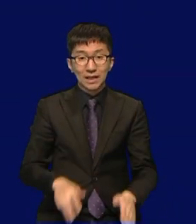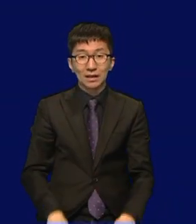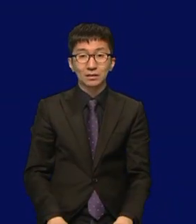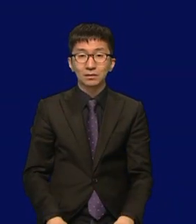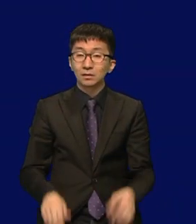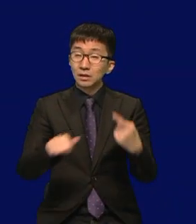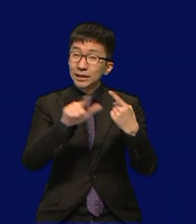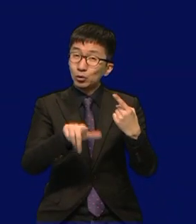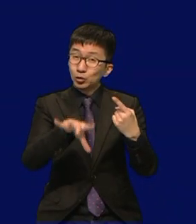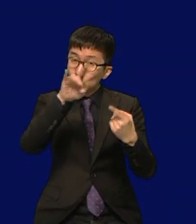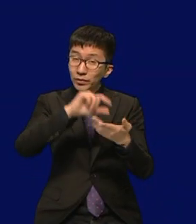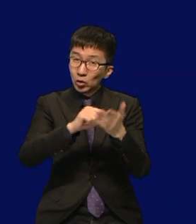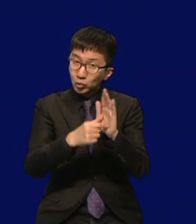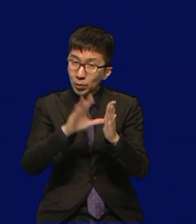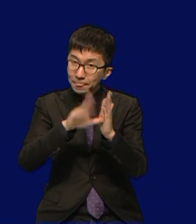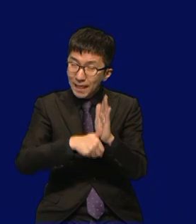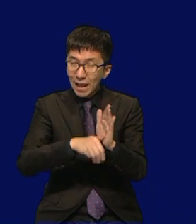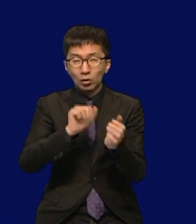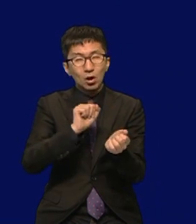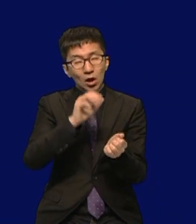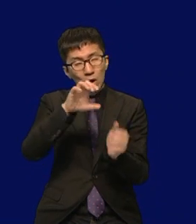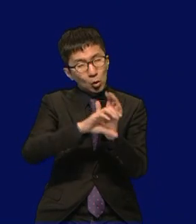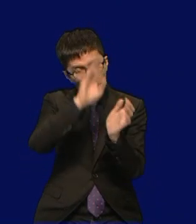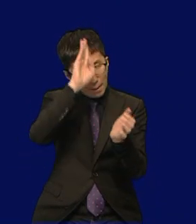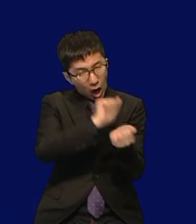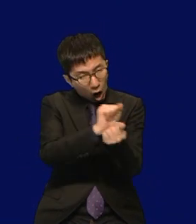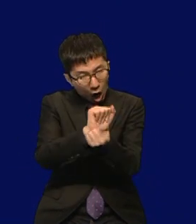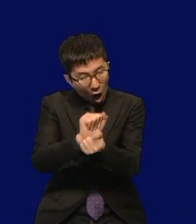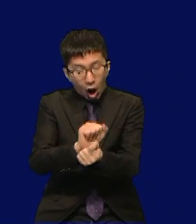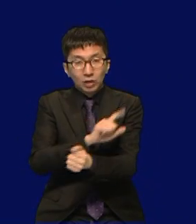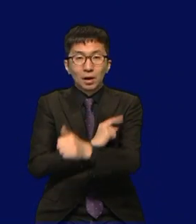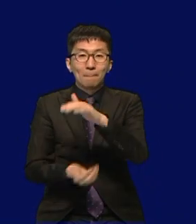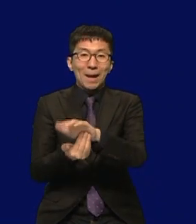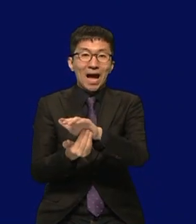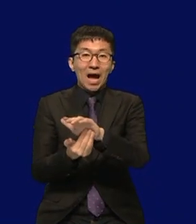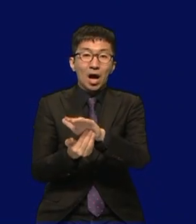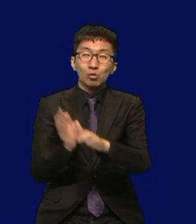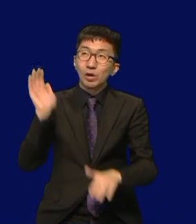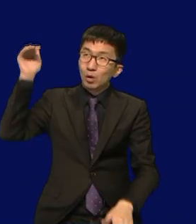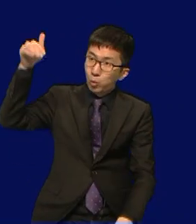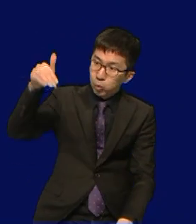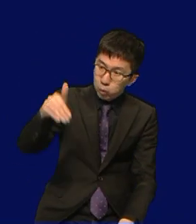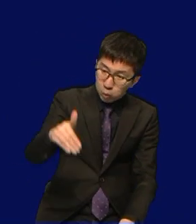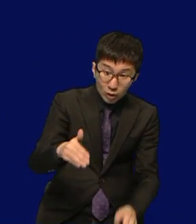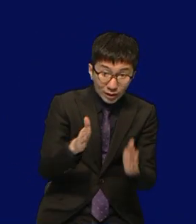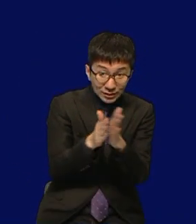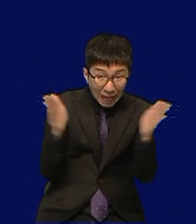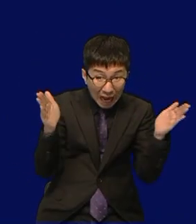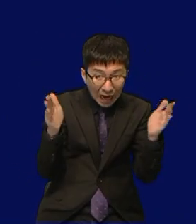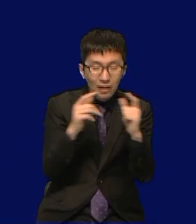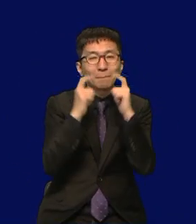유행이 정점을 찍을 것으로 예측했으며 추세가 꺾이는 게 확인되면 실내 마스크를 벗어도 괜찮다고 판단한 것으로